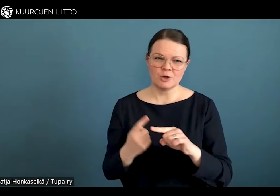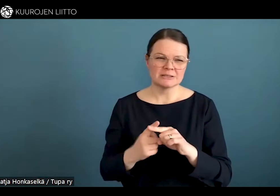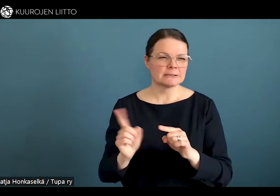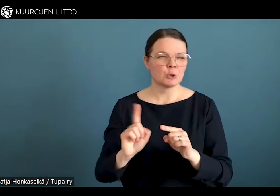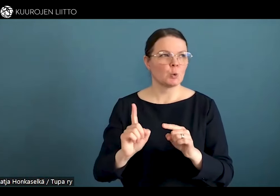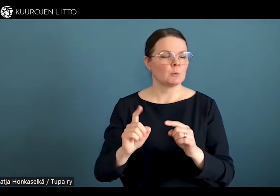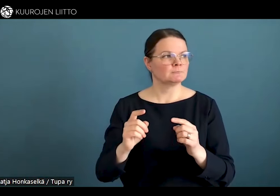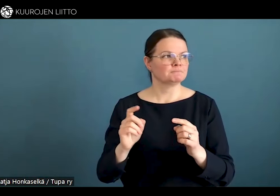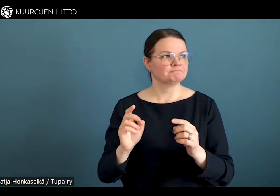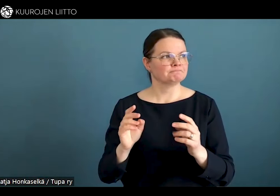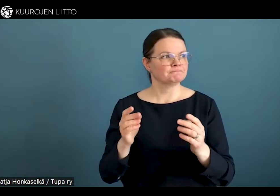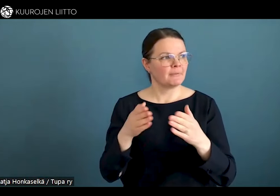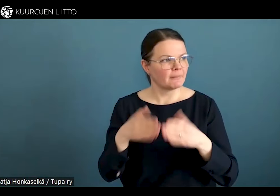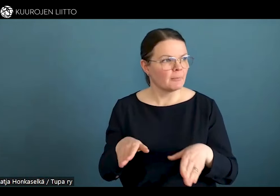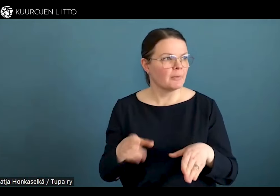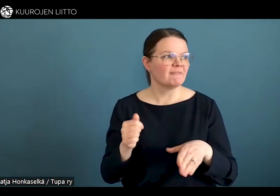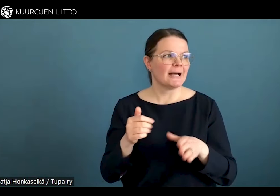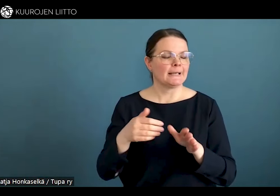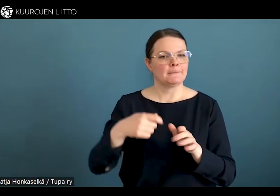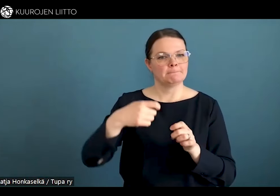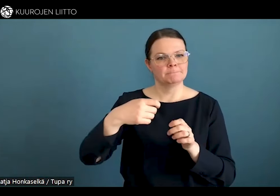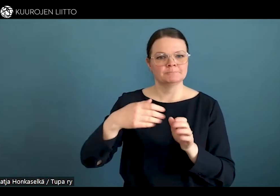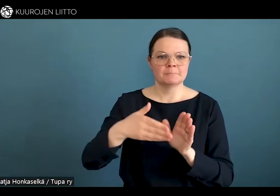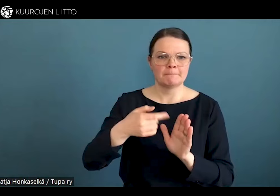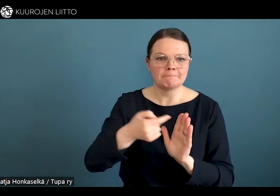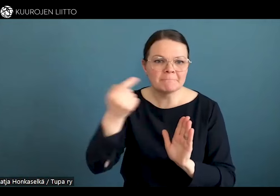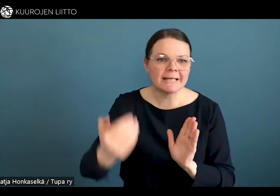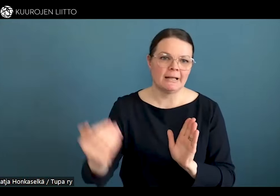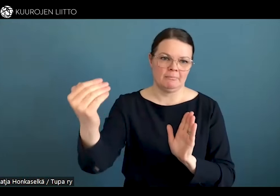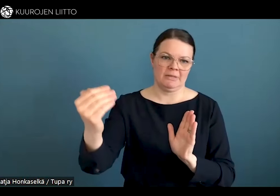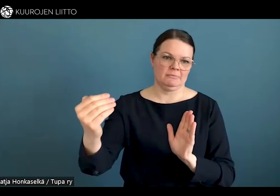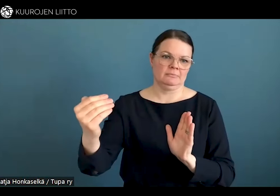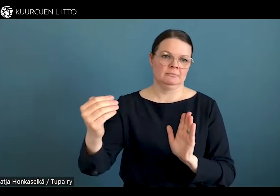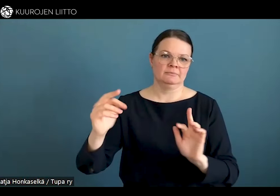joten toivoisimme, että näitä hankintakausia voitaisiin pidentää, -